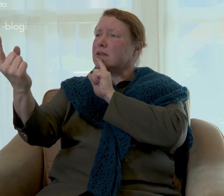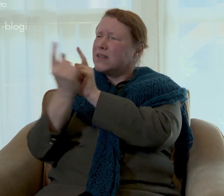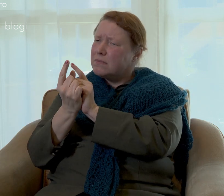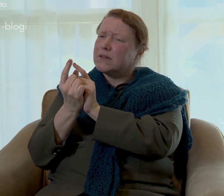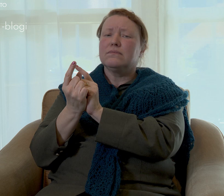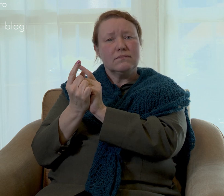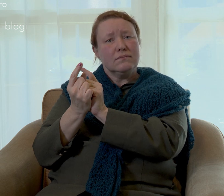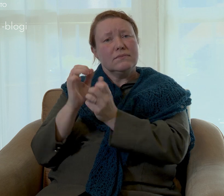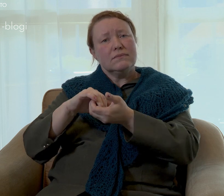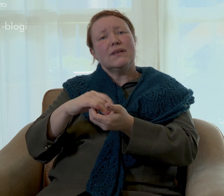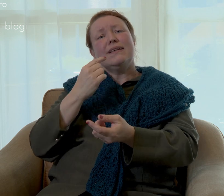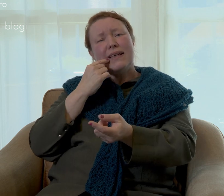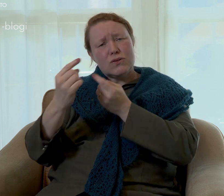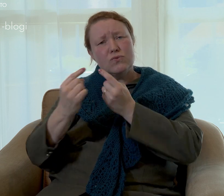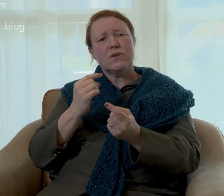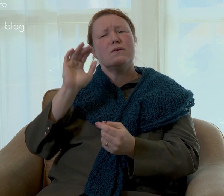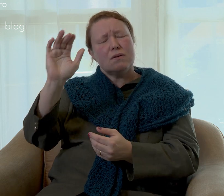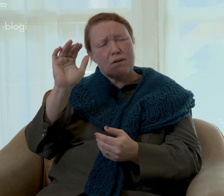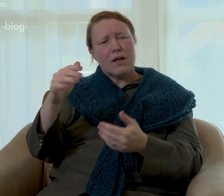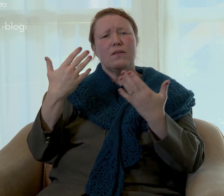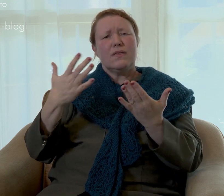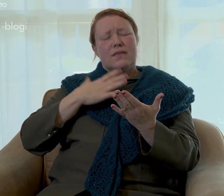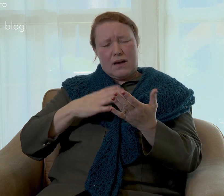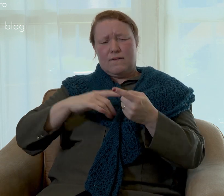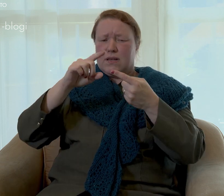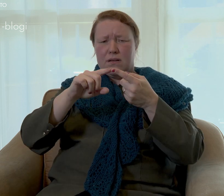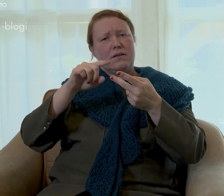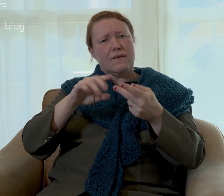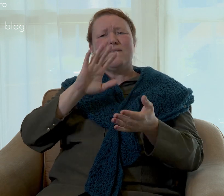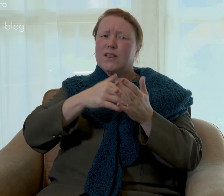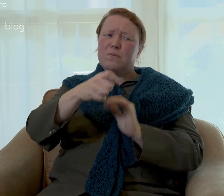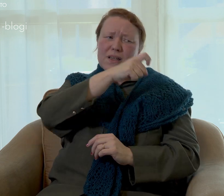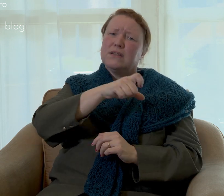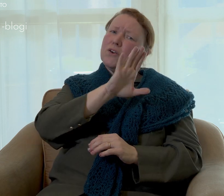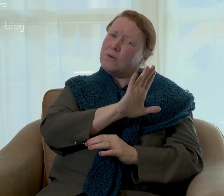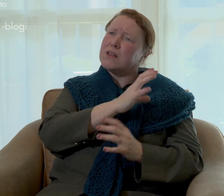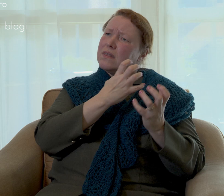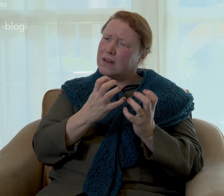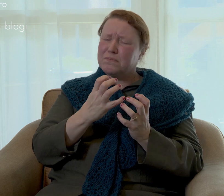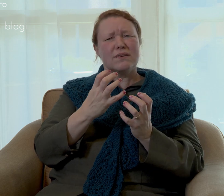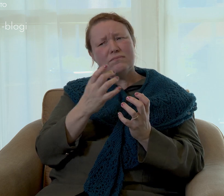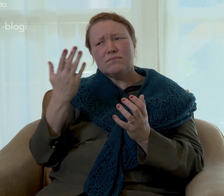sekä ministeriön edustajia, joita kiinnosti kuulla viittomakielisen -